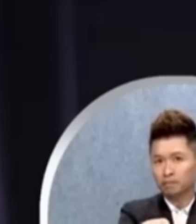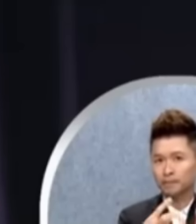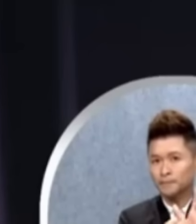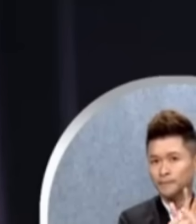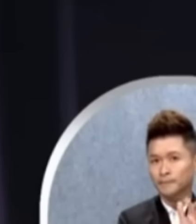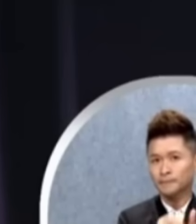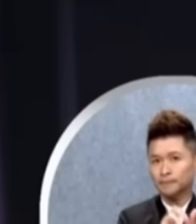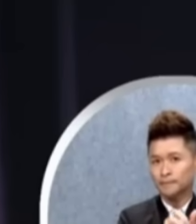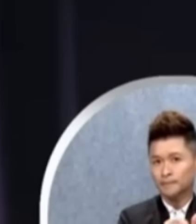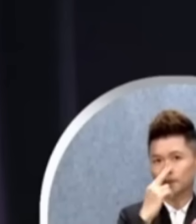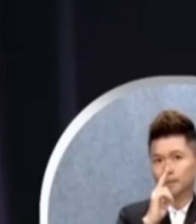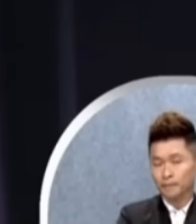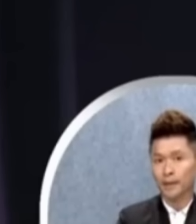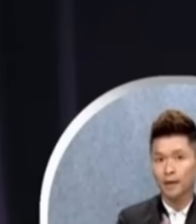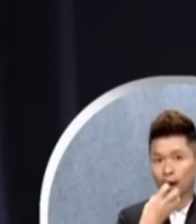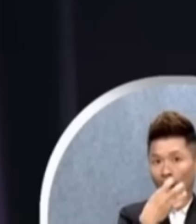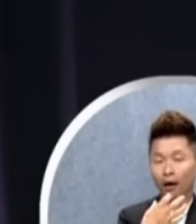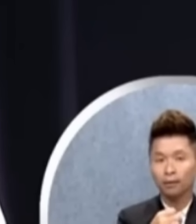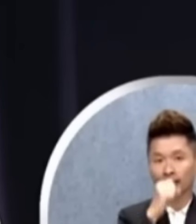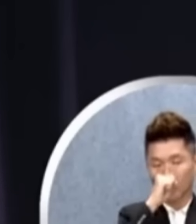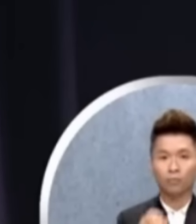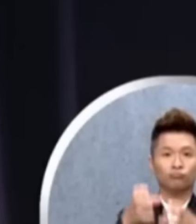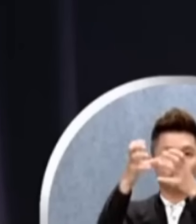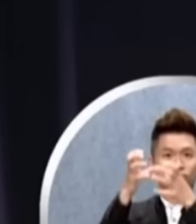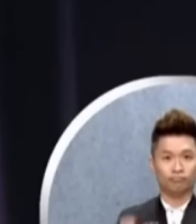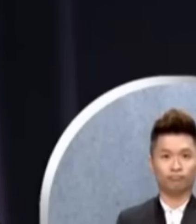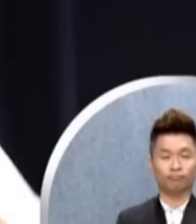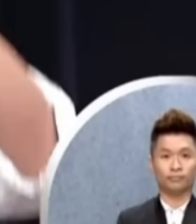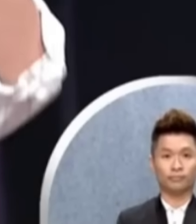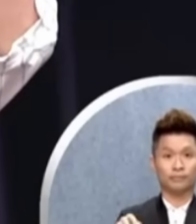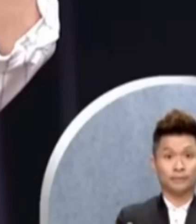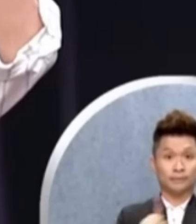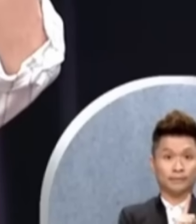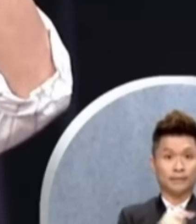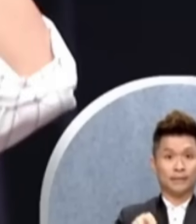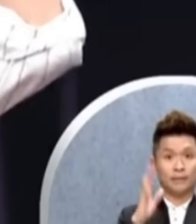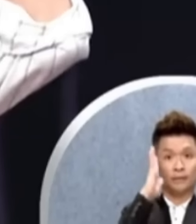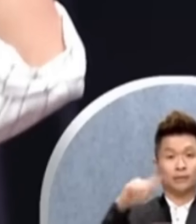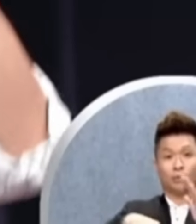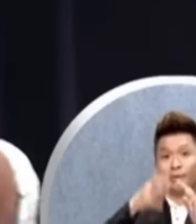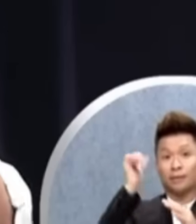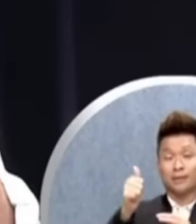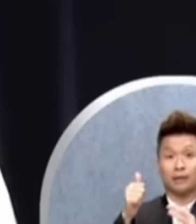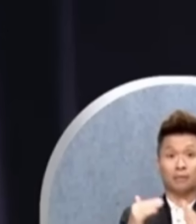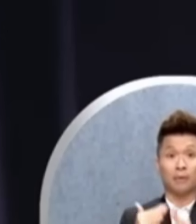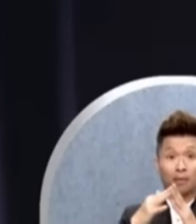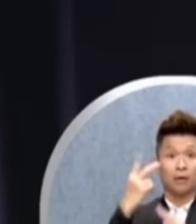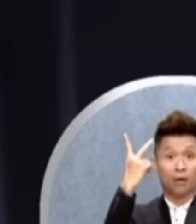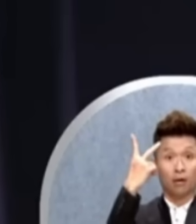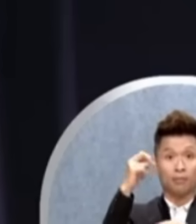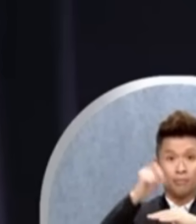41年前 成立的那一天 他是行政院長 他跑到2樓 2樓往下一跳 跳了1樓